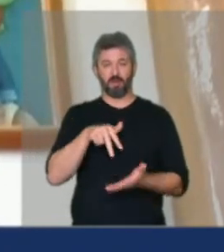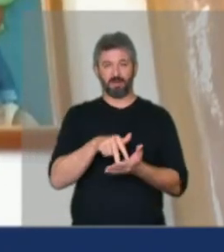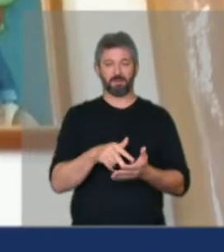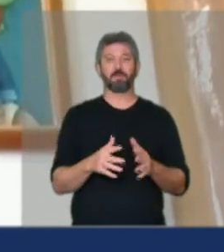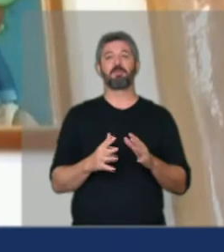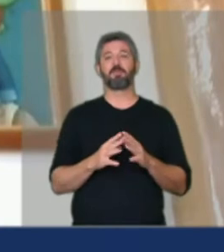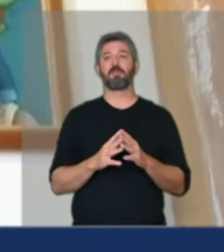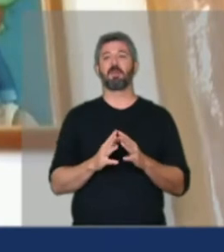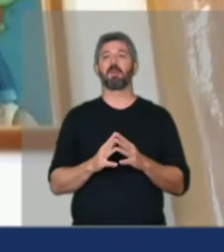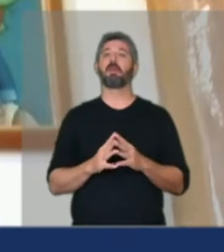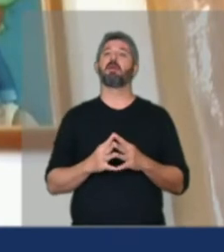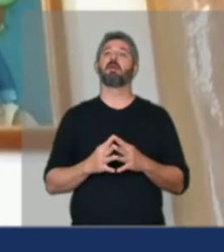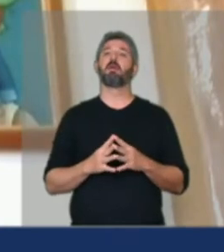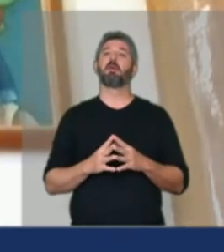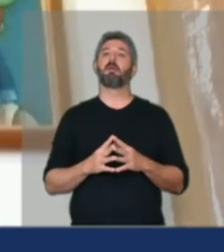UMA VEZ ESSE... ESSE PEQUENO